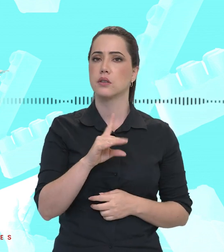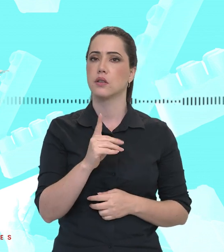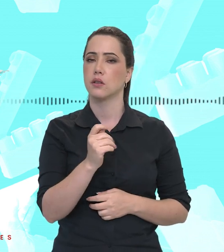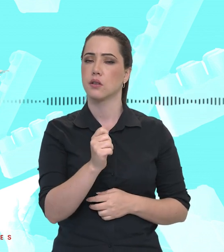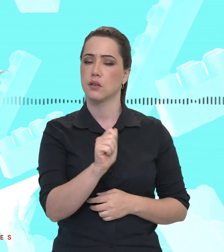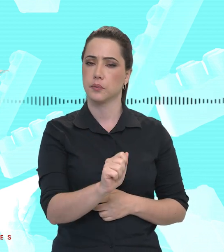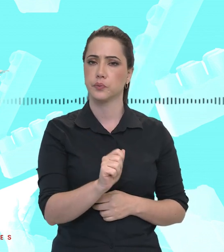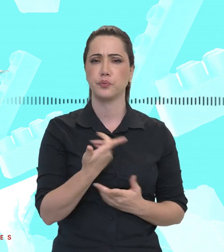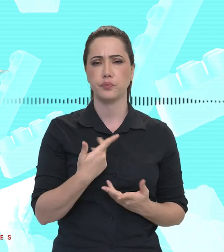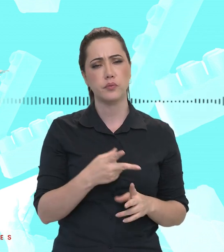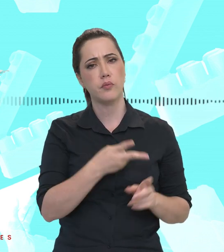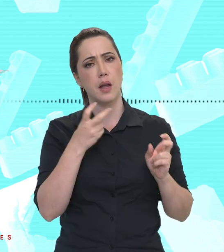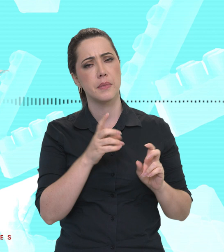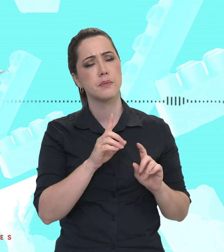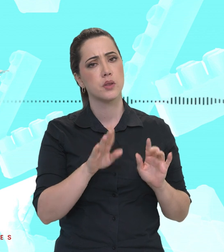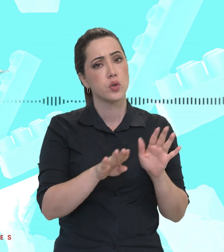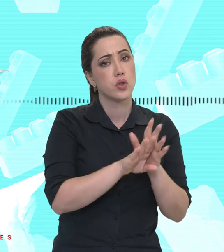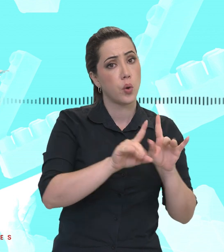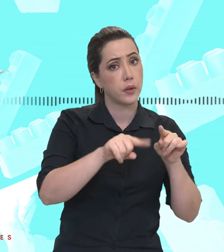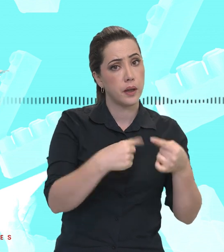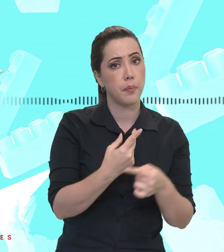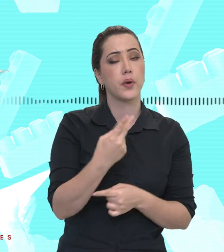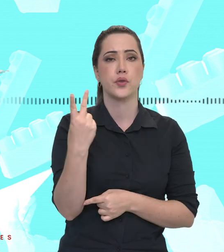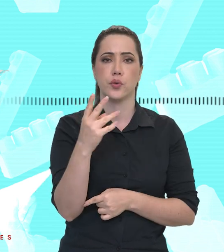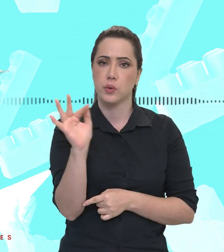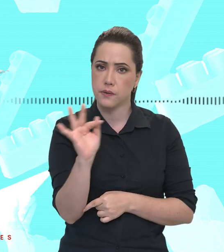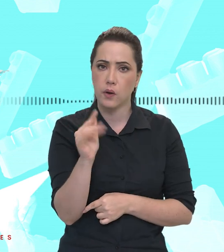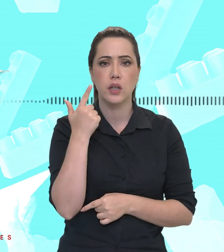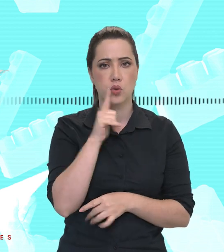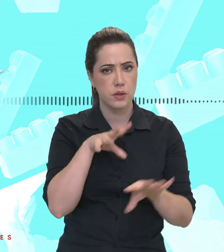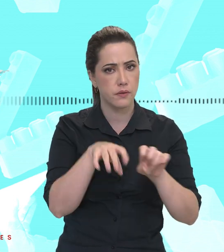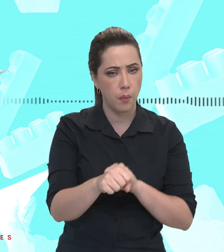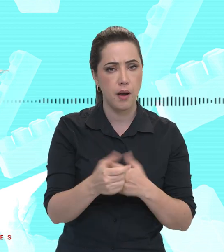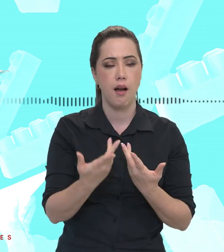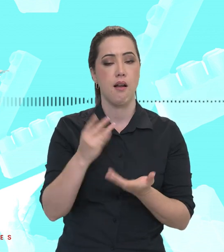[Patrícia] O diagnóstico chegou para Alana bem depois dela ter feito duas faculdades,